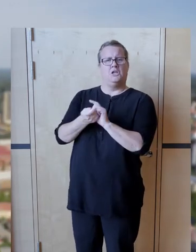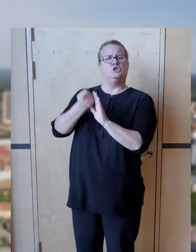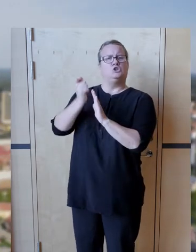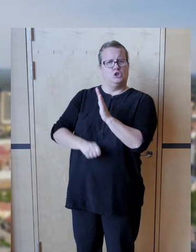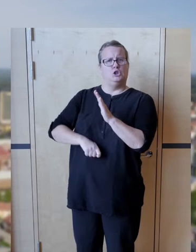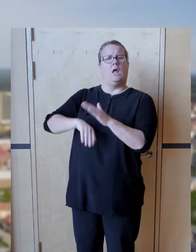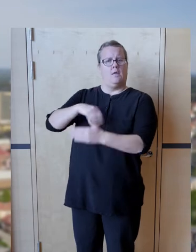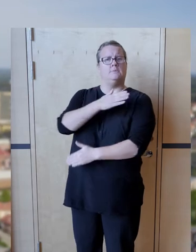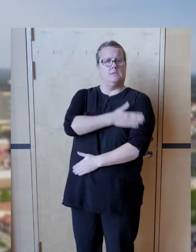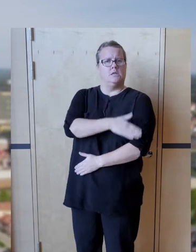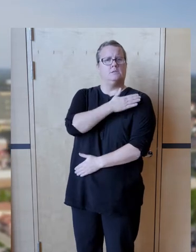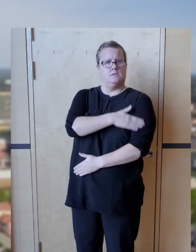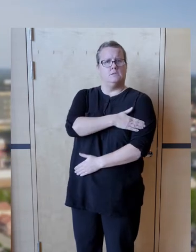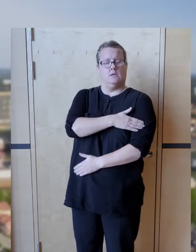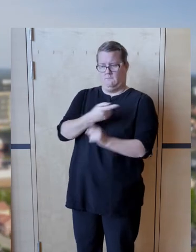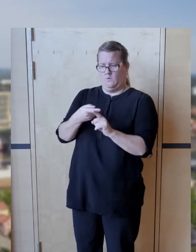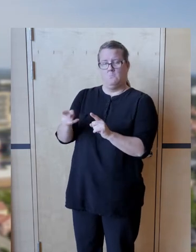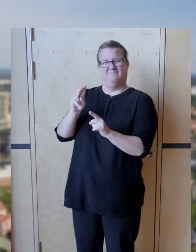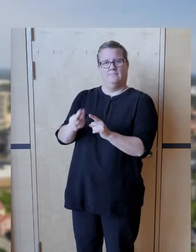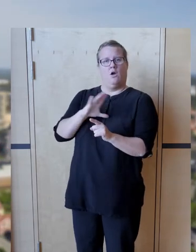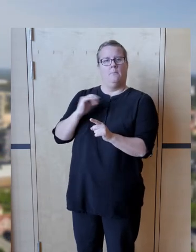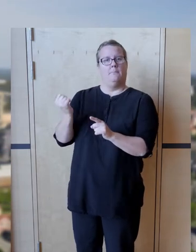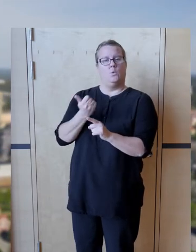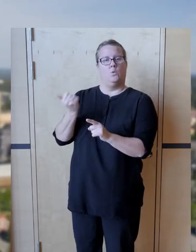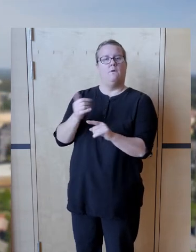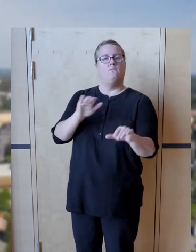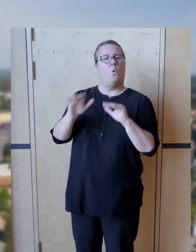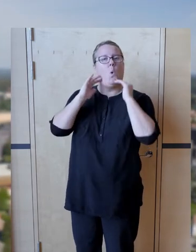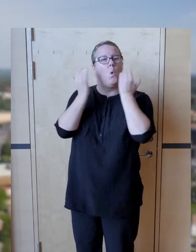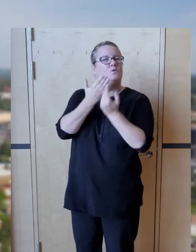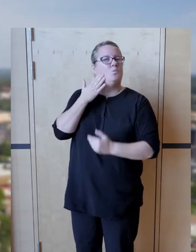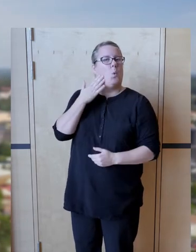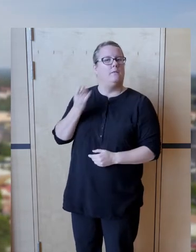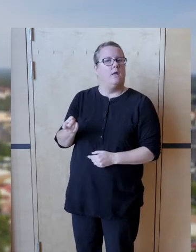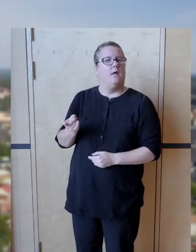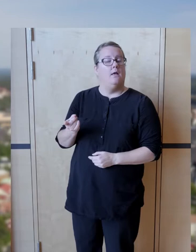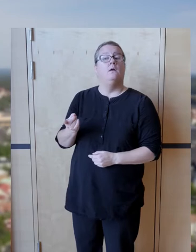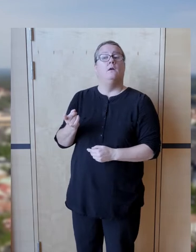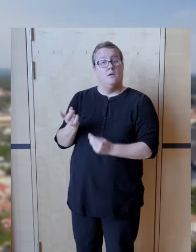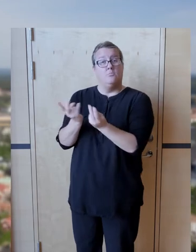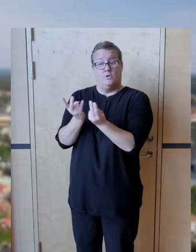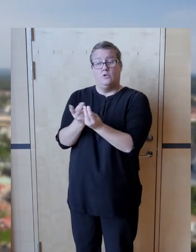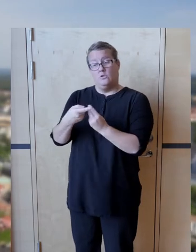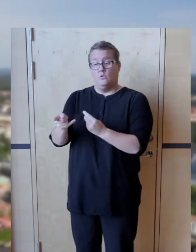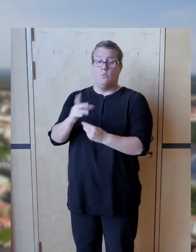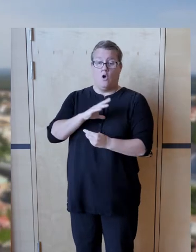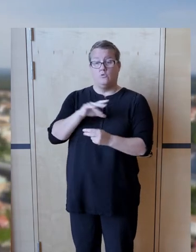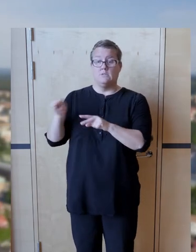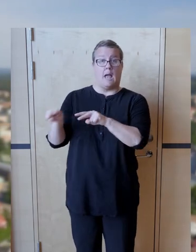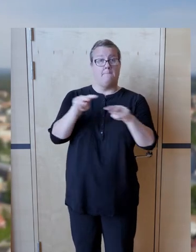De som har behov av vård och omsorgsboende Kamera Motsvarande typ av BH Men de har